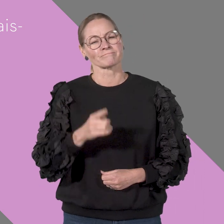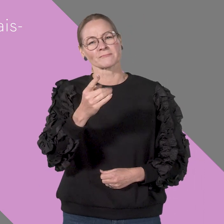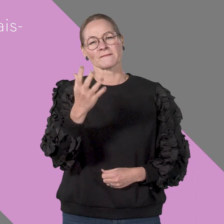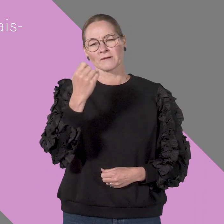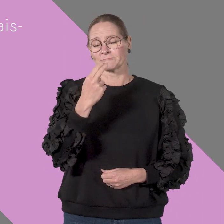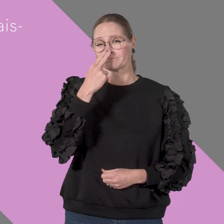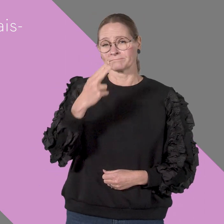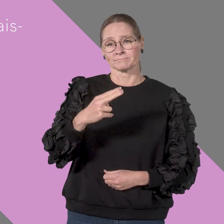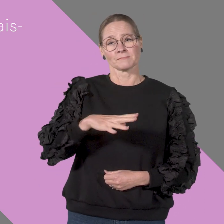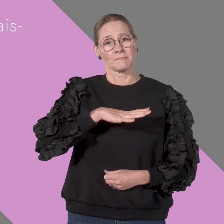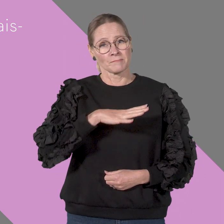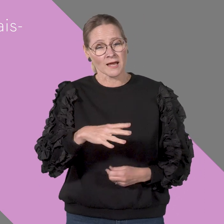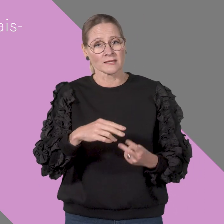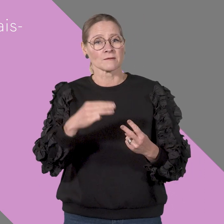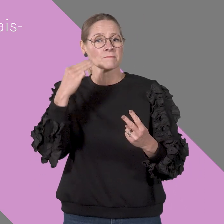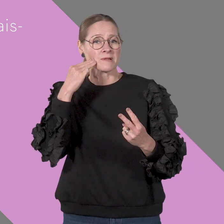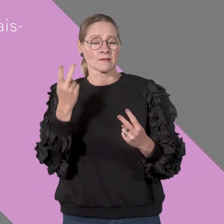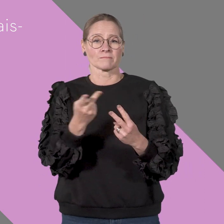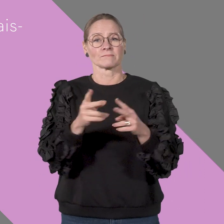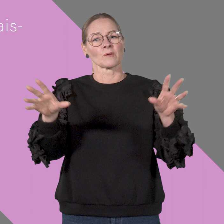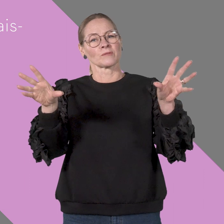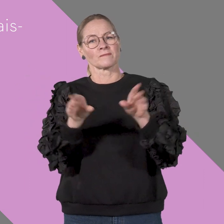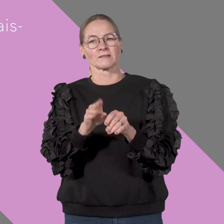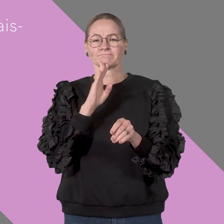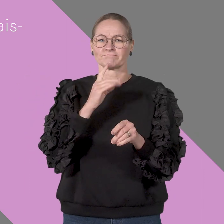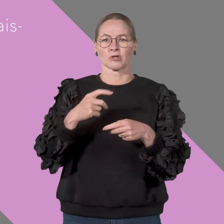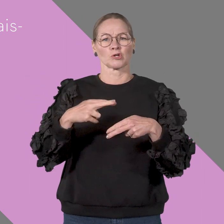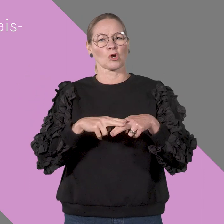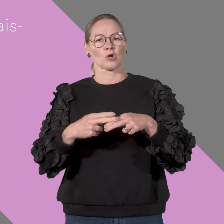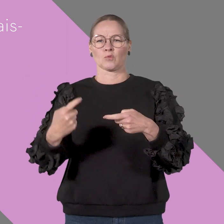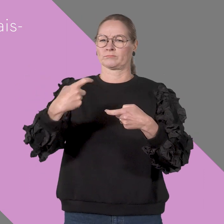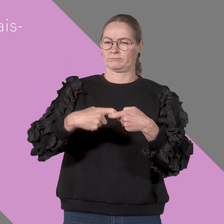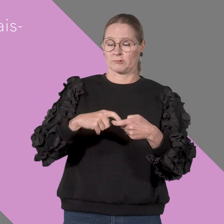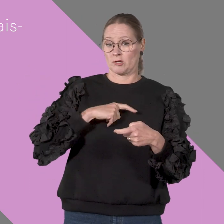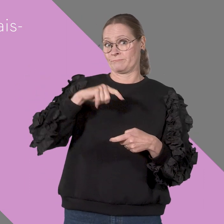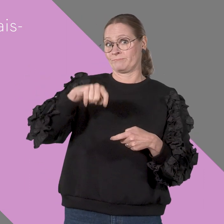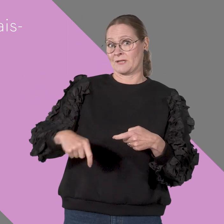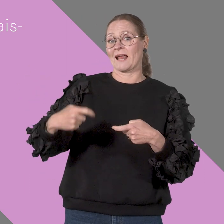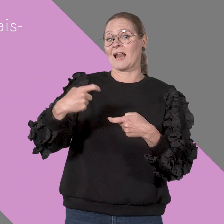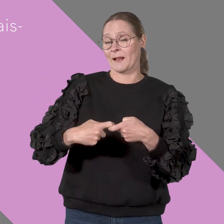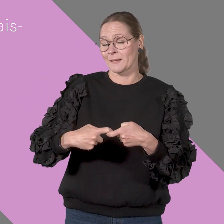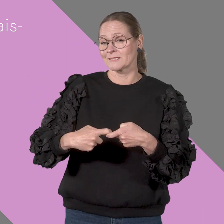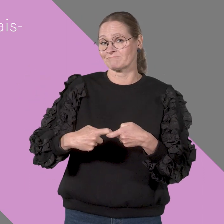Voit käydä katsomassa Virtasen ja Pitkäsen yhteenvedon kokouksesta - oheisen linkin kautta.